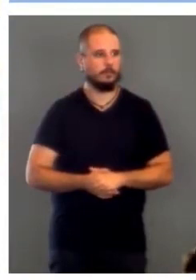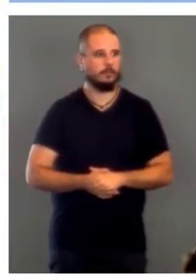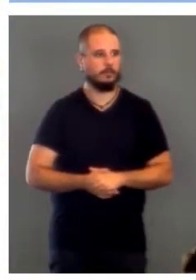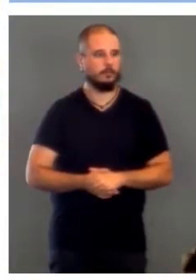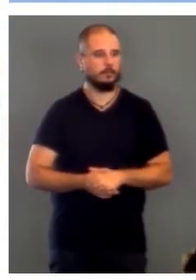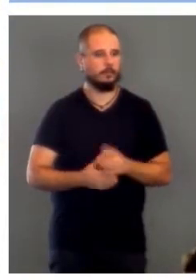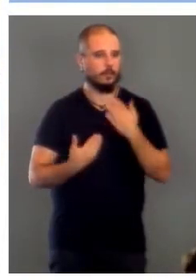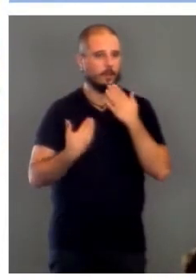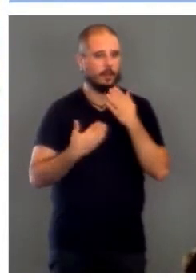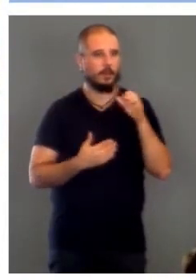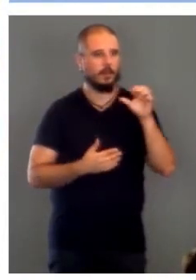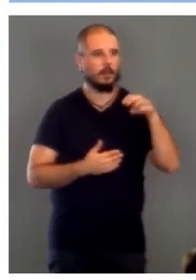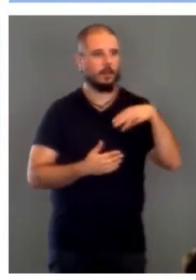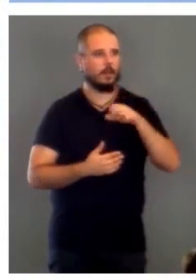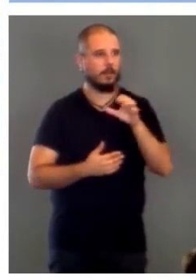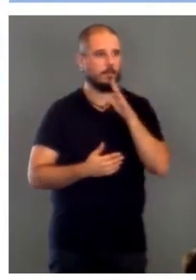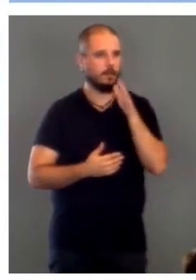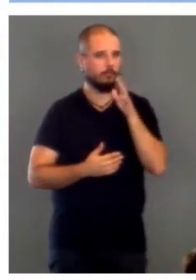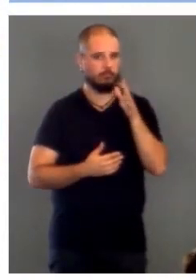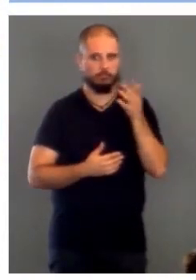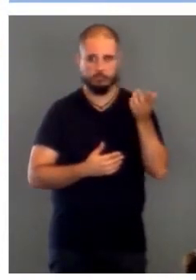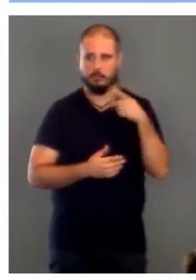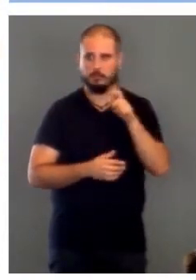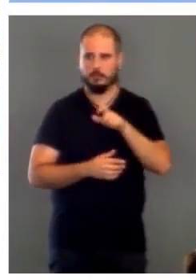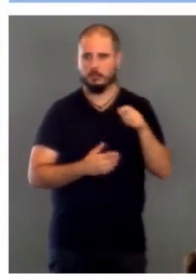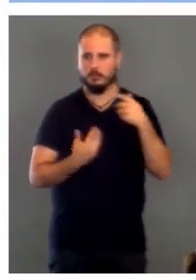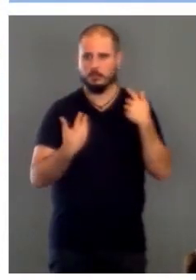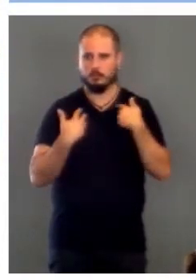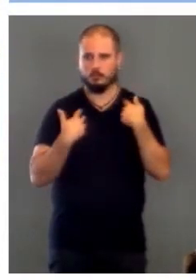Gracias Emma por hacer visibles Las personas que sufren Violencia